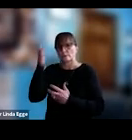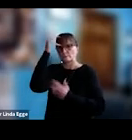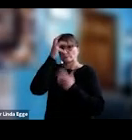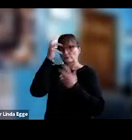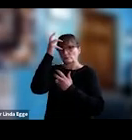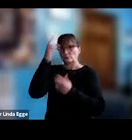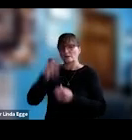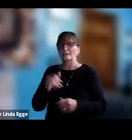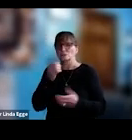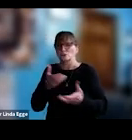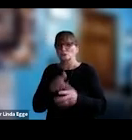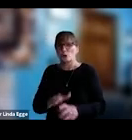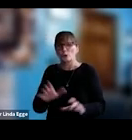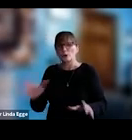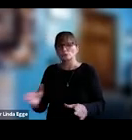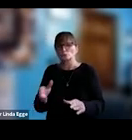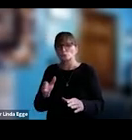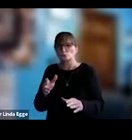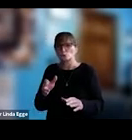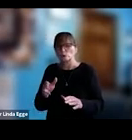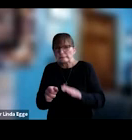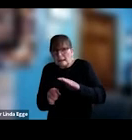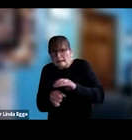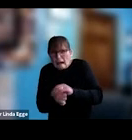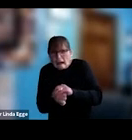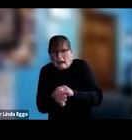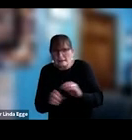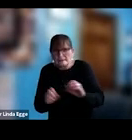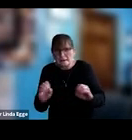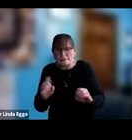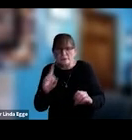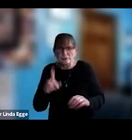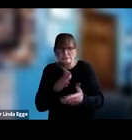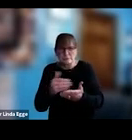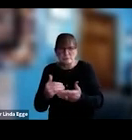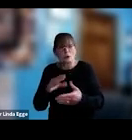Así que no deben ocultar lo que forma parte del trastorno por consumo de sustancias